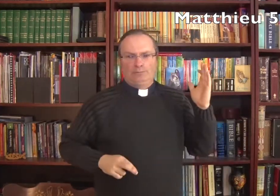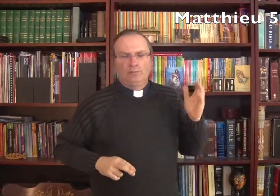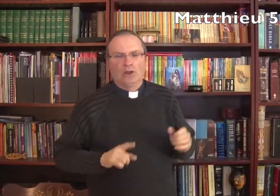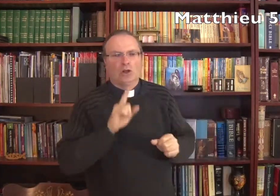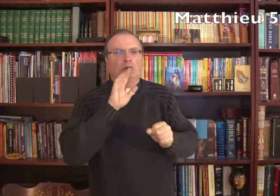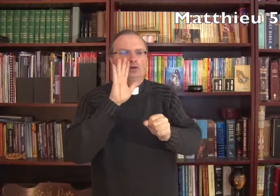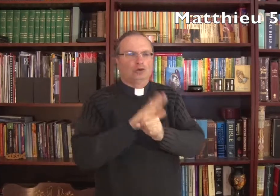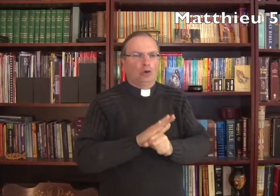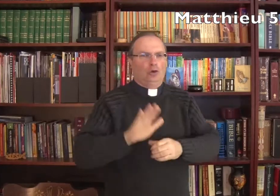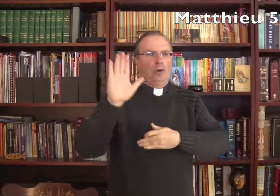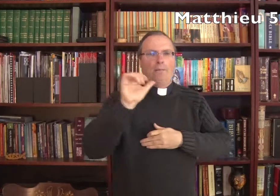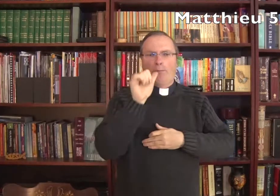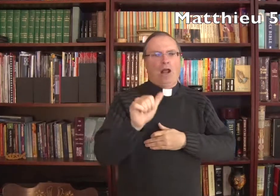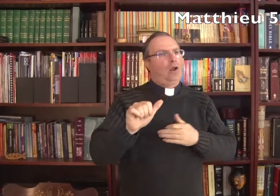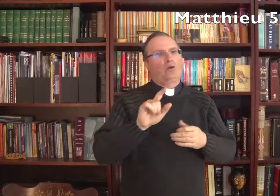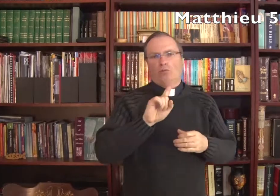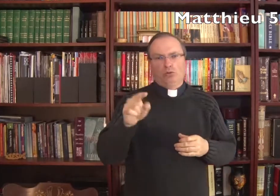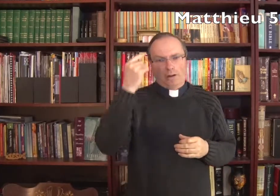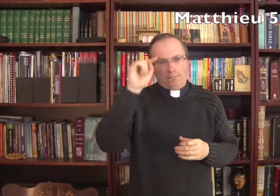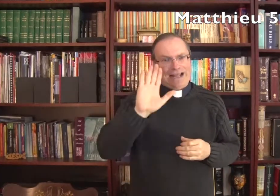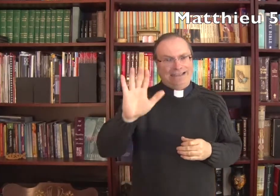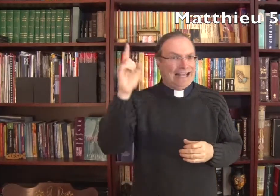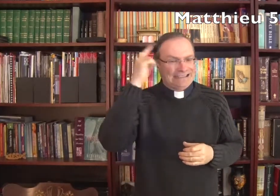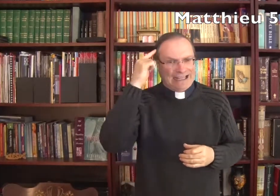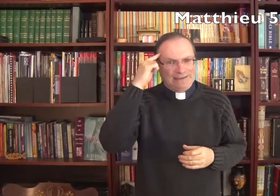Ne jure pas non plus par ta tête,